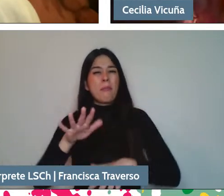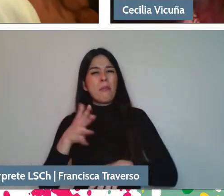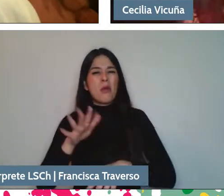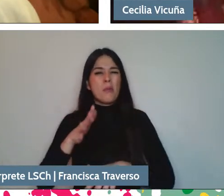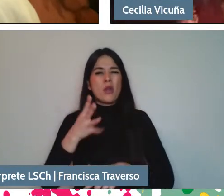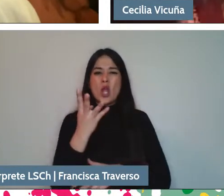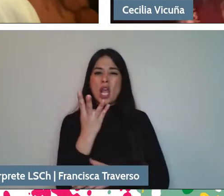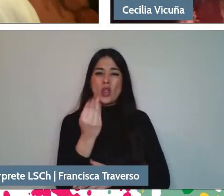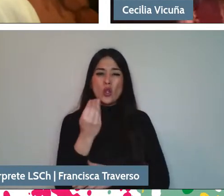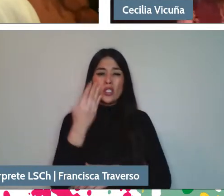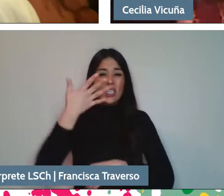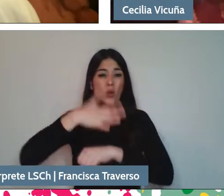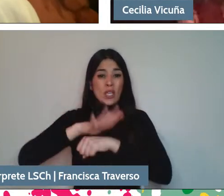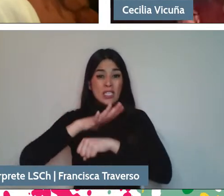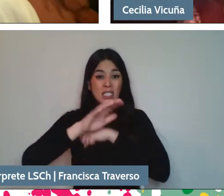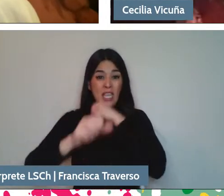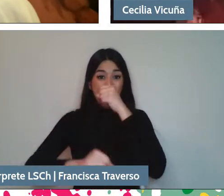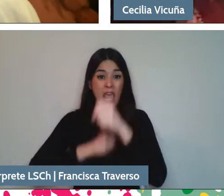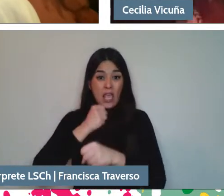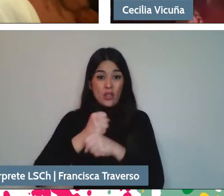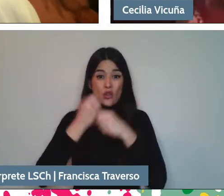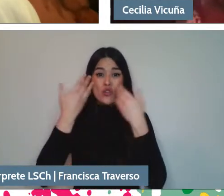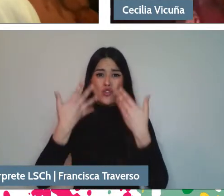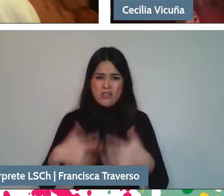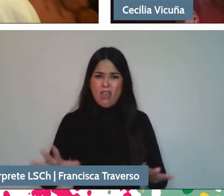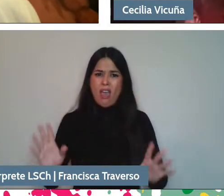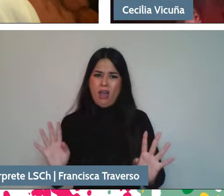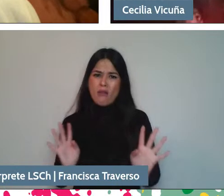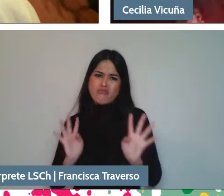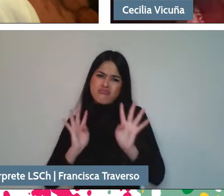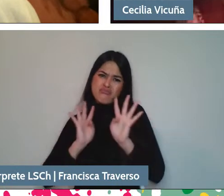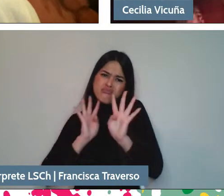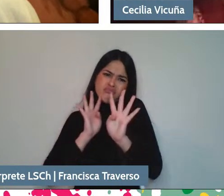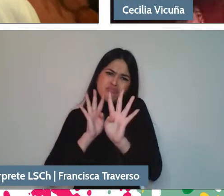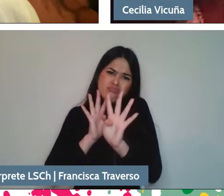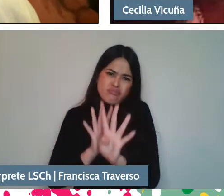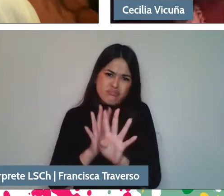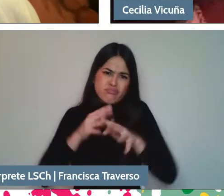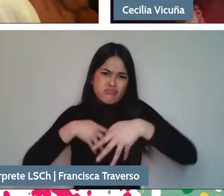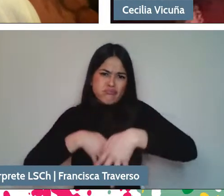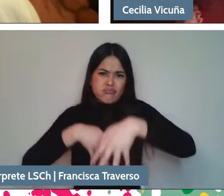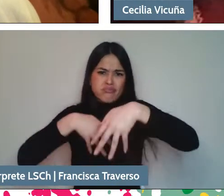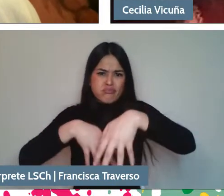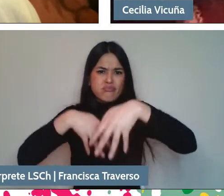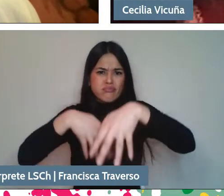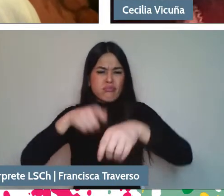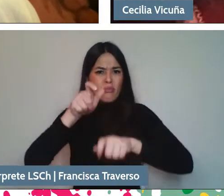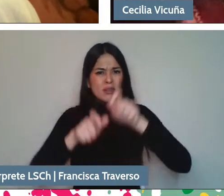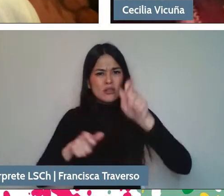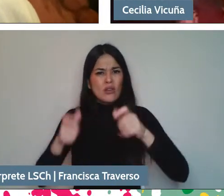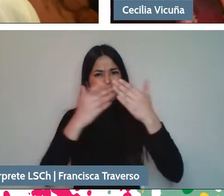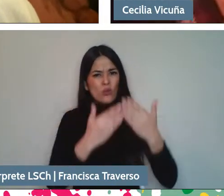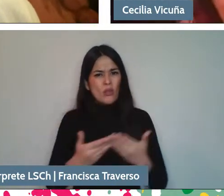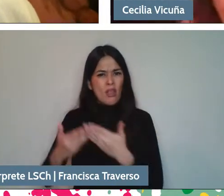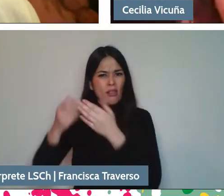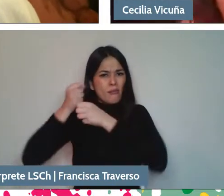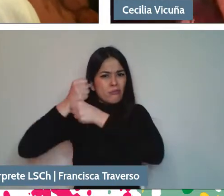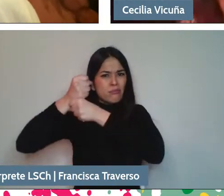Ya los liceanos nos unimos a las grandes marchas de los obreros y de los estudiantes. Entonces, para mi todo esto no era una idea,